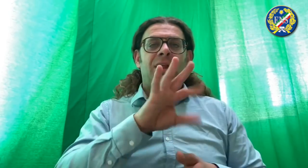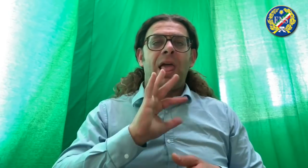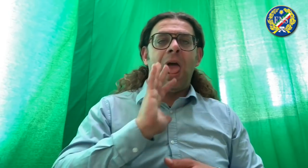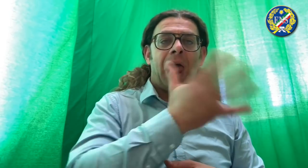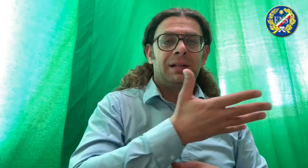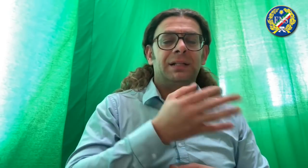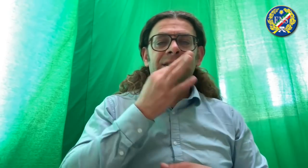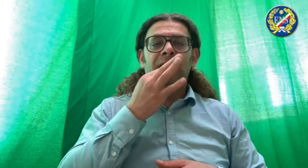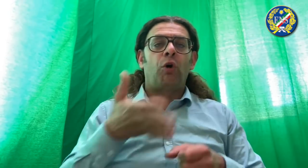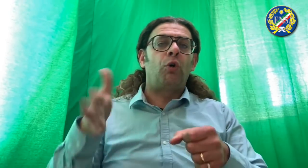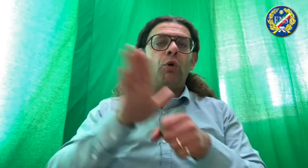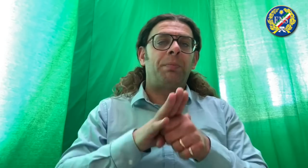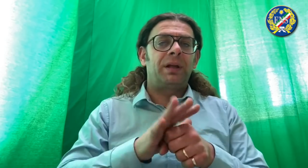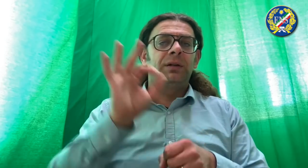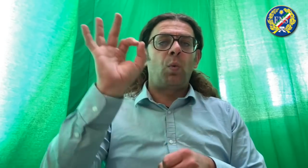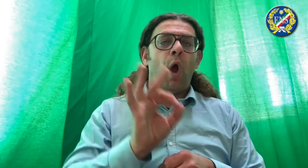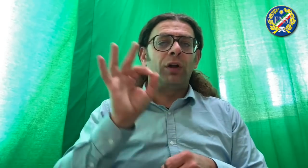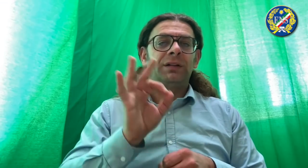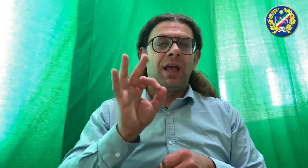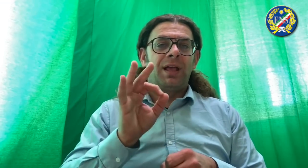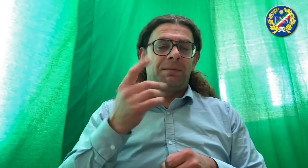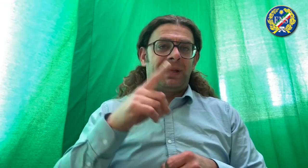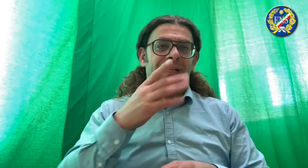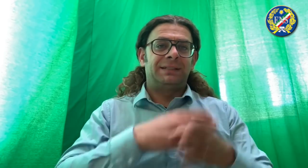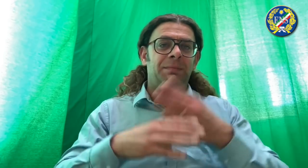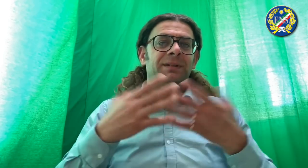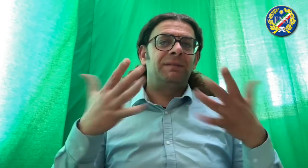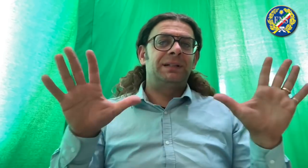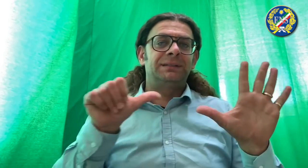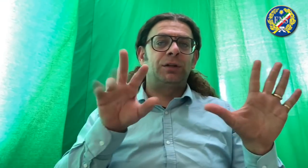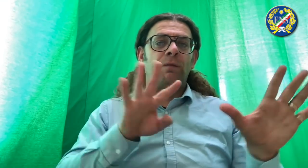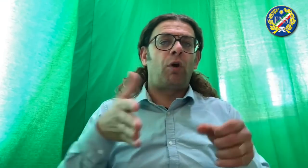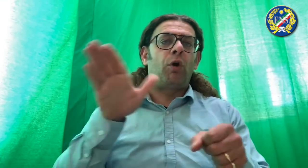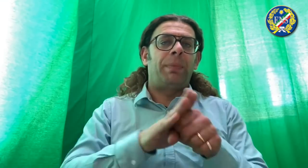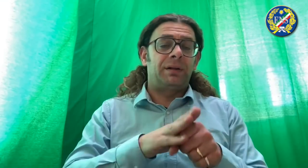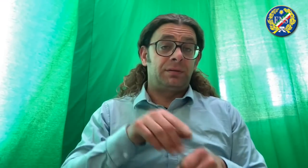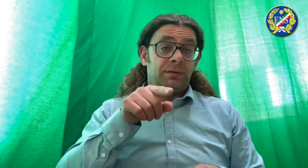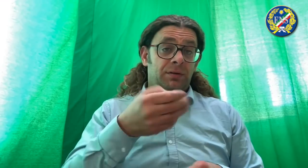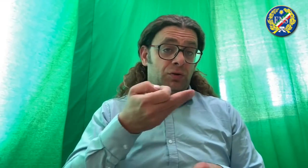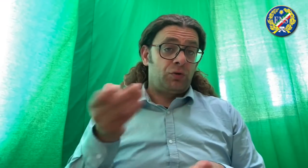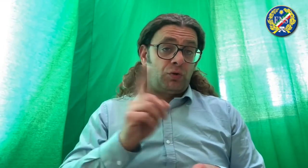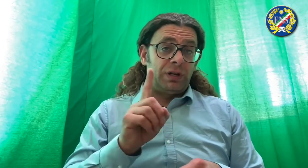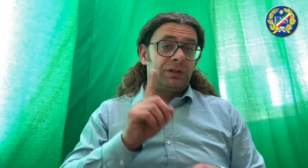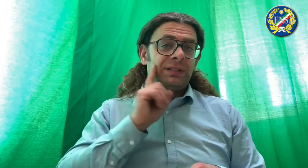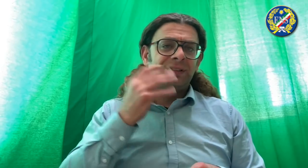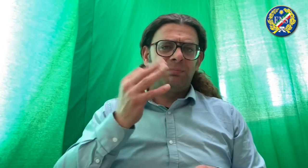per questa ragione si preferisce assumere persone affette da altre disabilità ritenendo di aver coperto la percentuali dei lavoratori disabili e di aver così assolto agli obblighi dalla legge 68/99; in questa maniera non va bene!